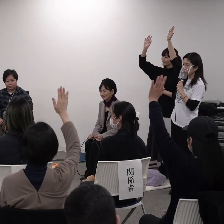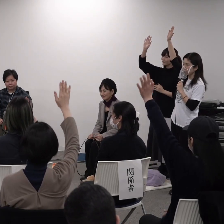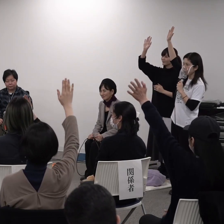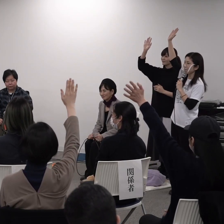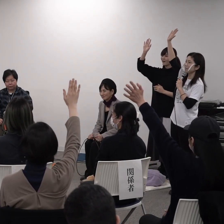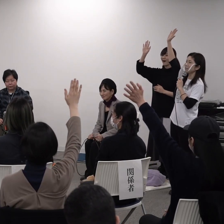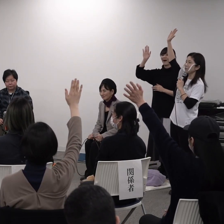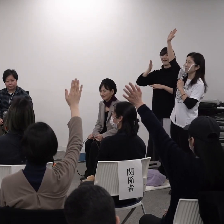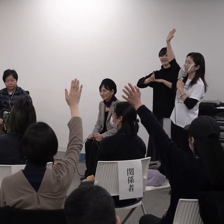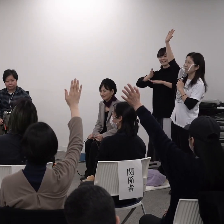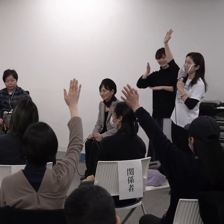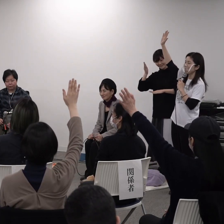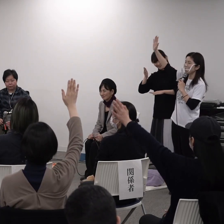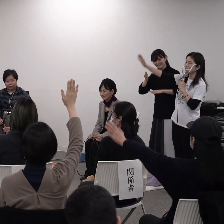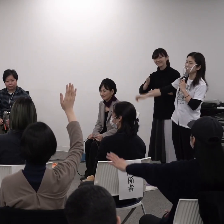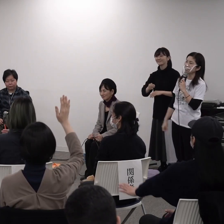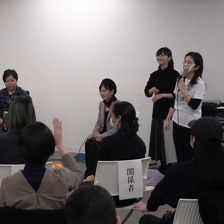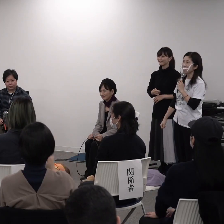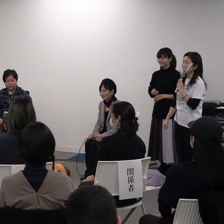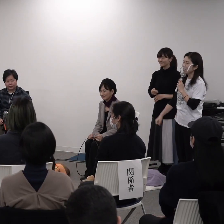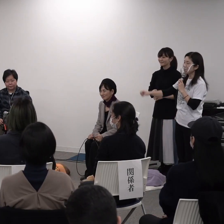手を挙げましょう ありがとうございます